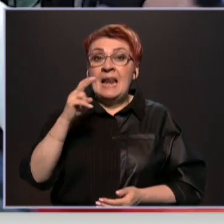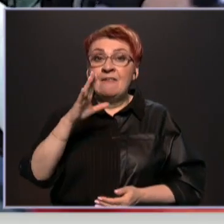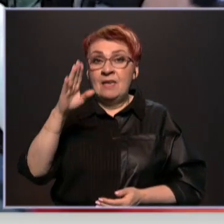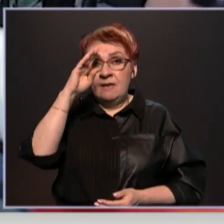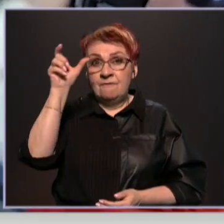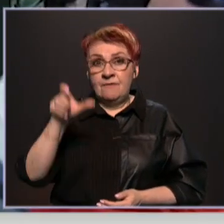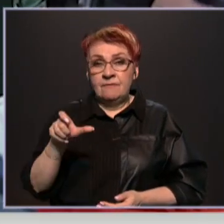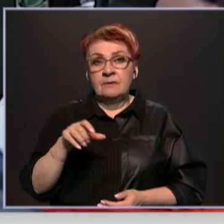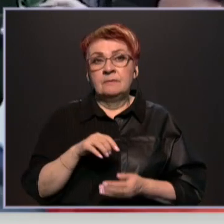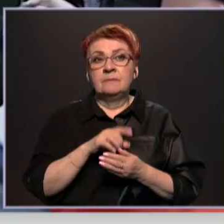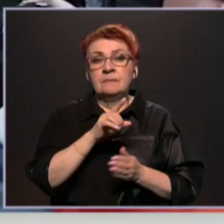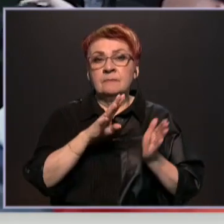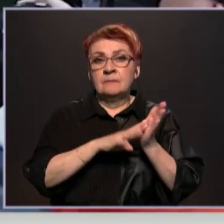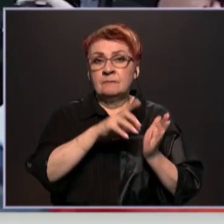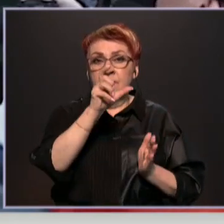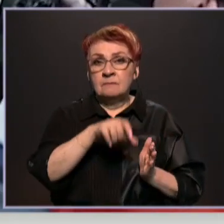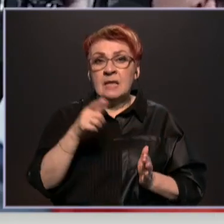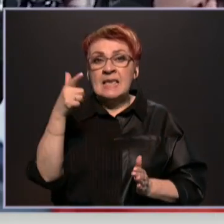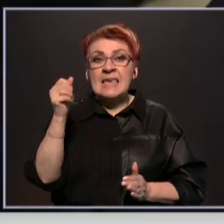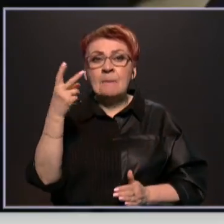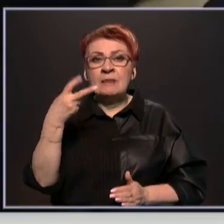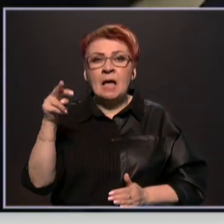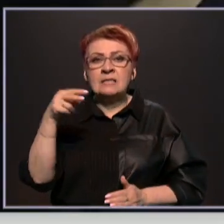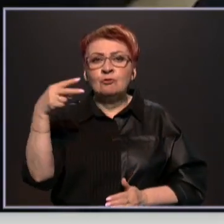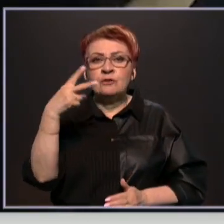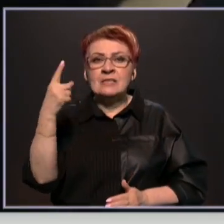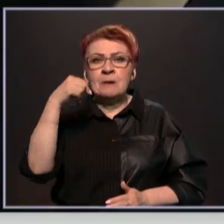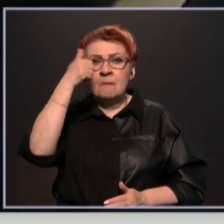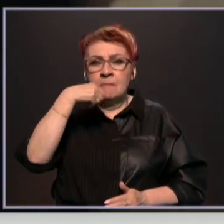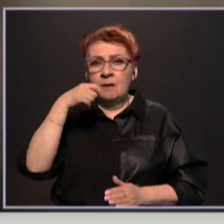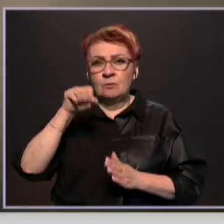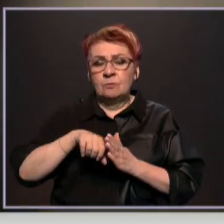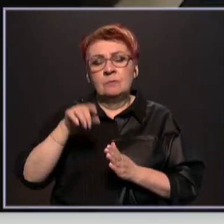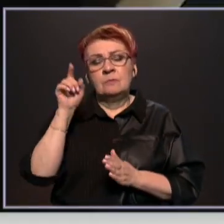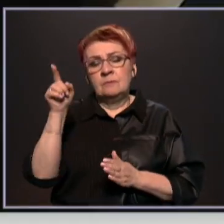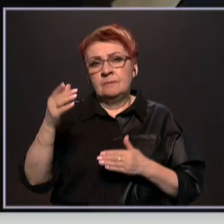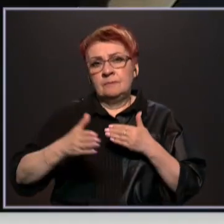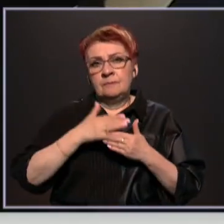убийстве девяти человек в Казанской гимназии в 2021 году его приговорили к пожизненному